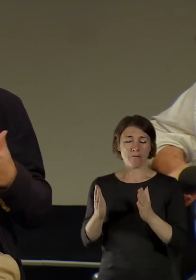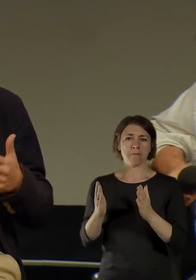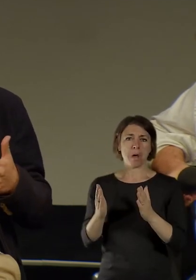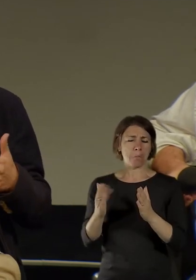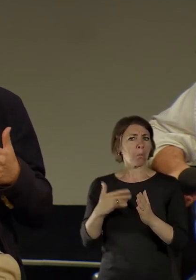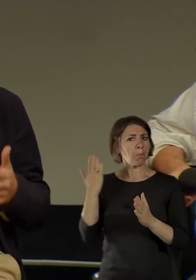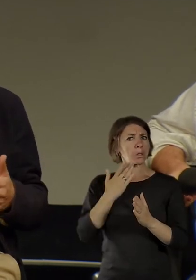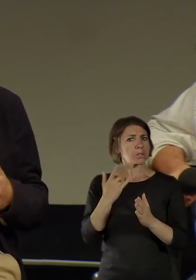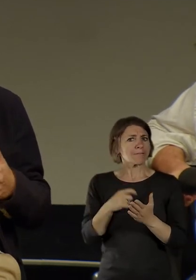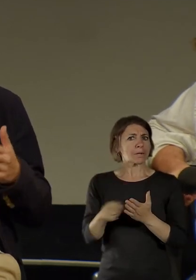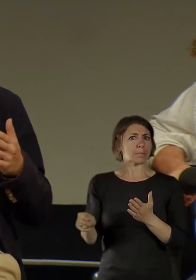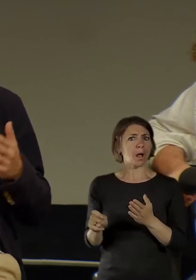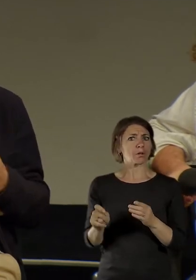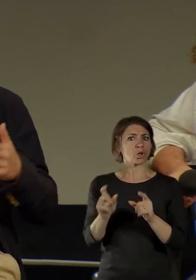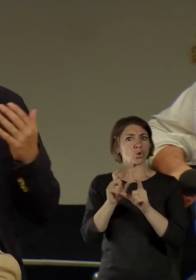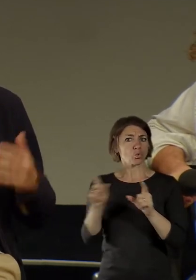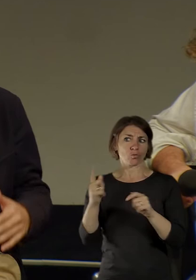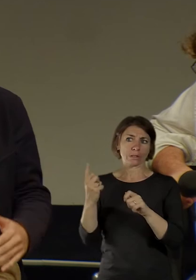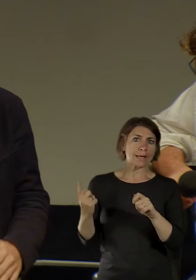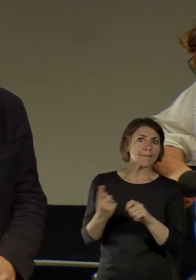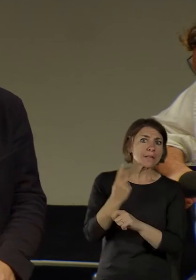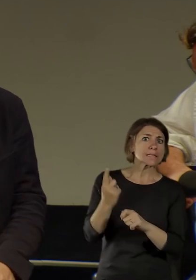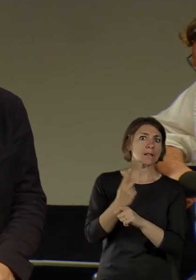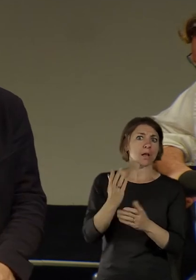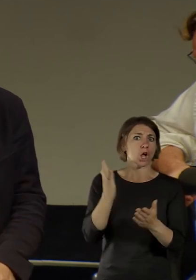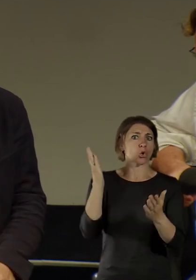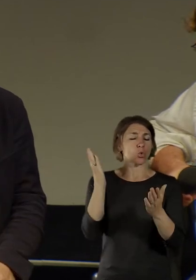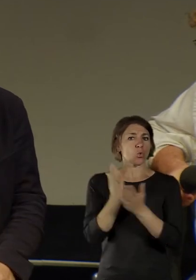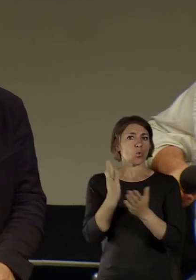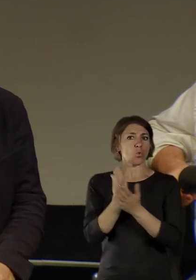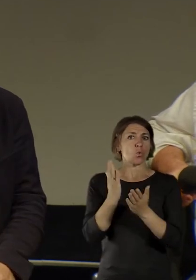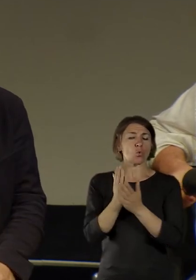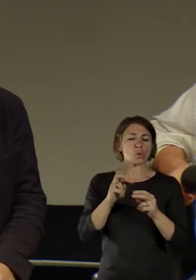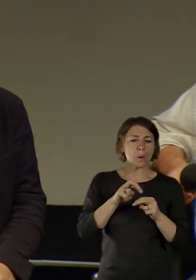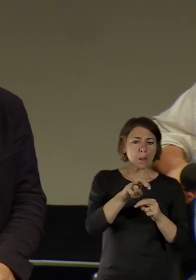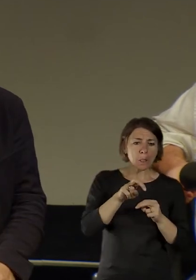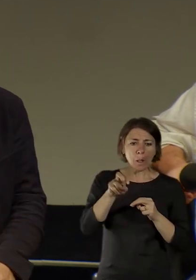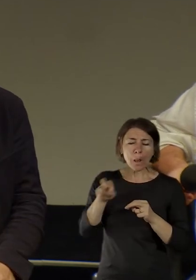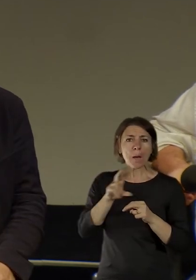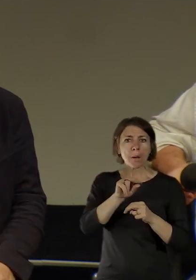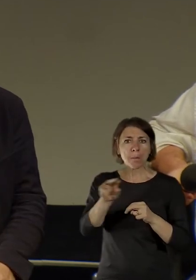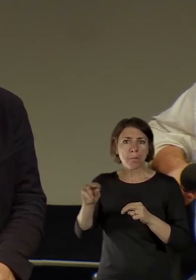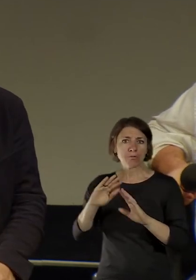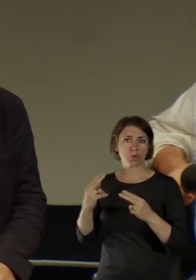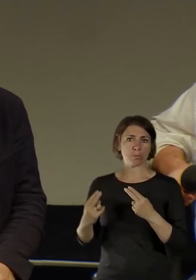a vytváří to dostupnější město, město krátkých vzdáleností. A i v součtu město ekologičtější.